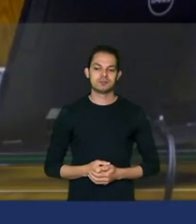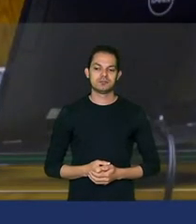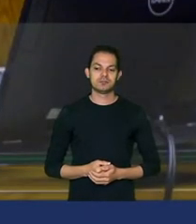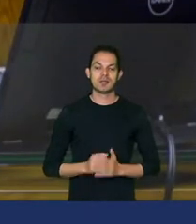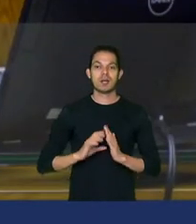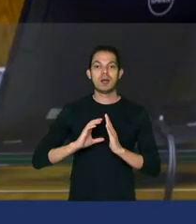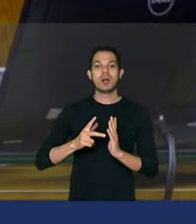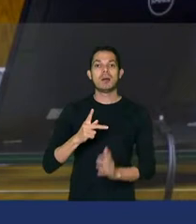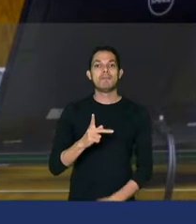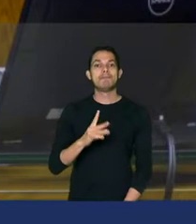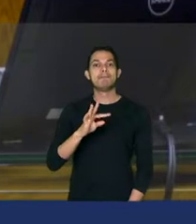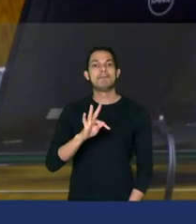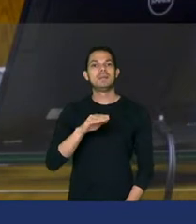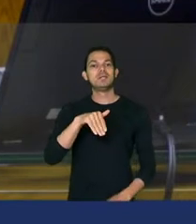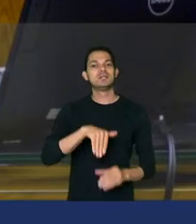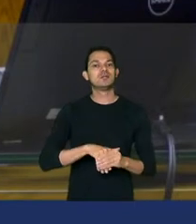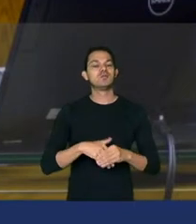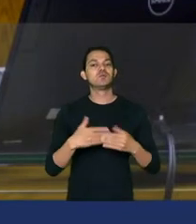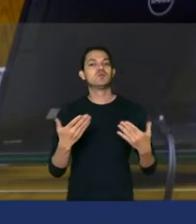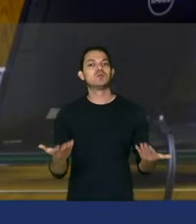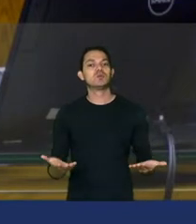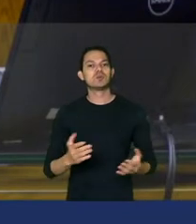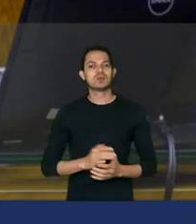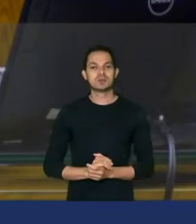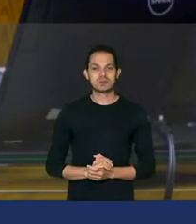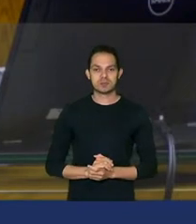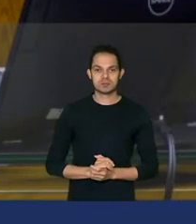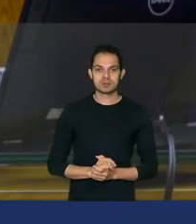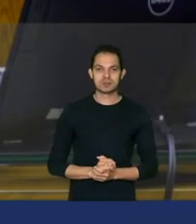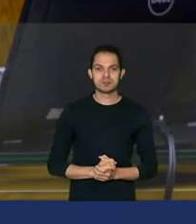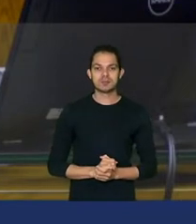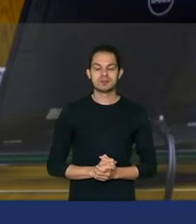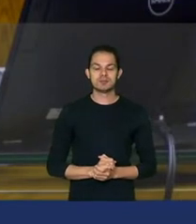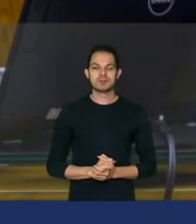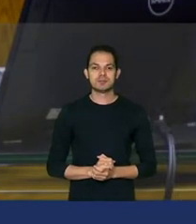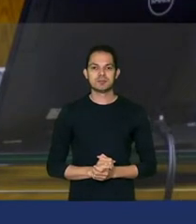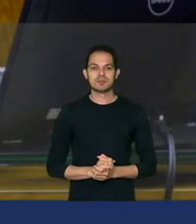DISCUSSÃO DA MATÉRIA. [PRESIDENTE]: COMO